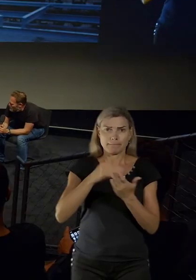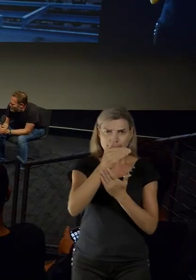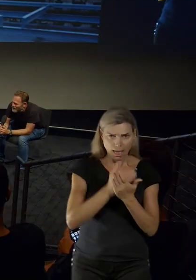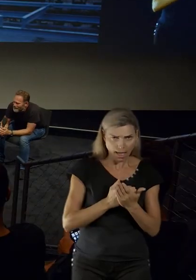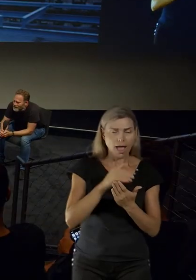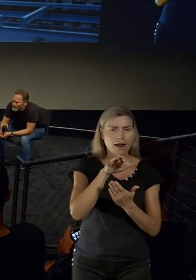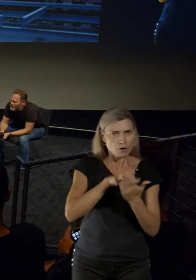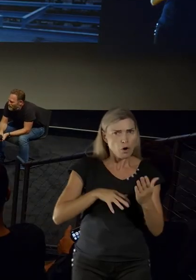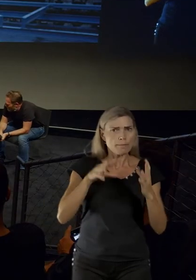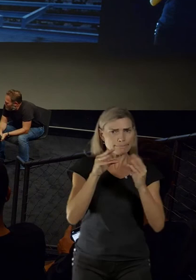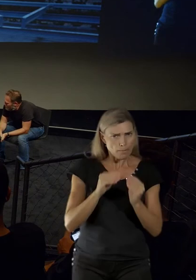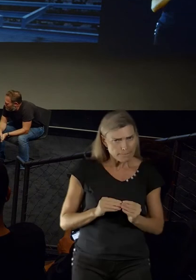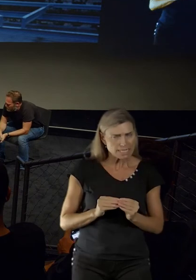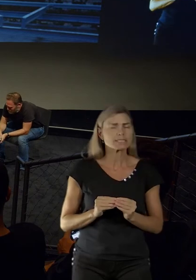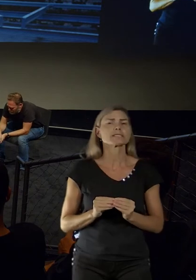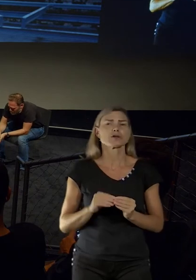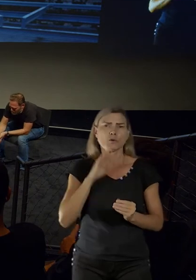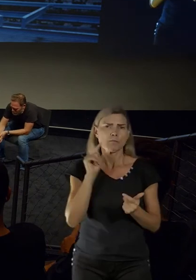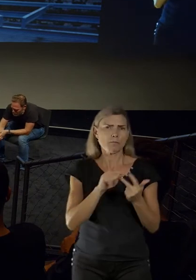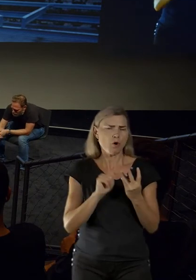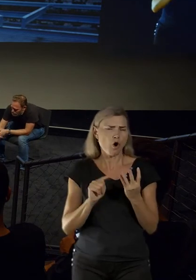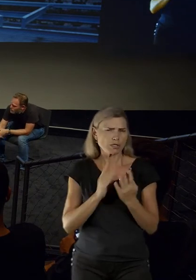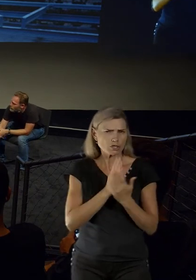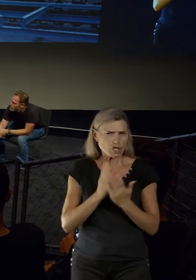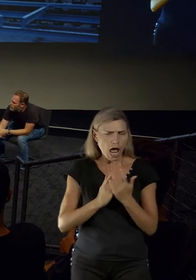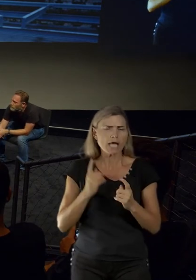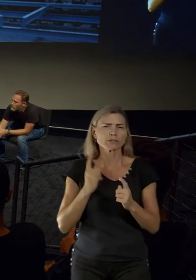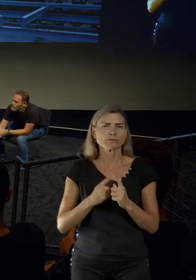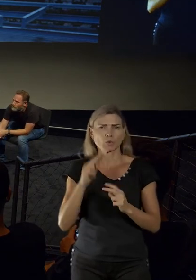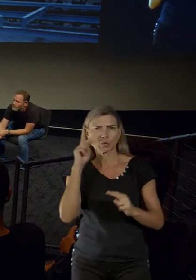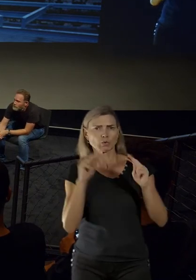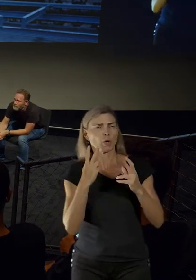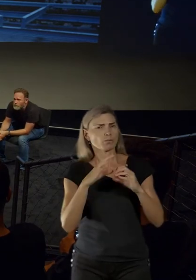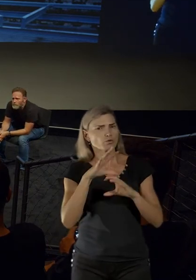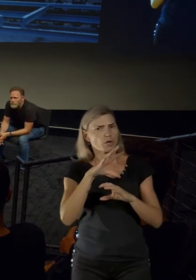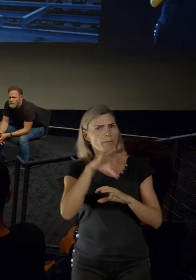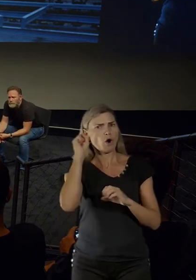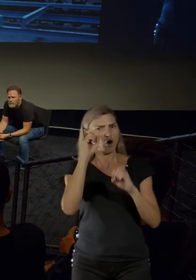Je to složitá vrstva, samozřejmě. Pokud je další dotaz, tak prosím.